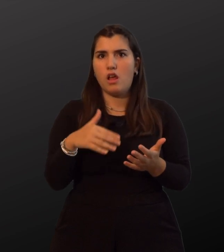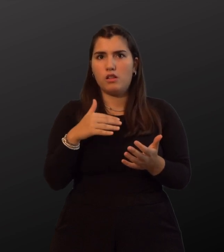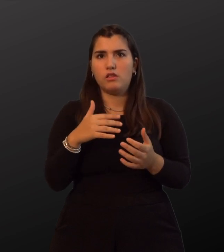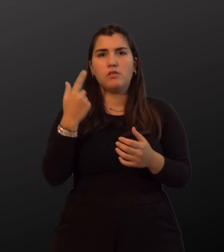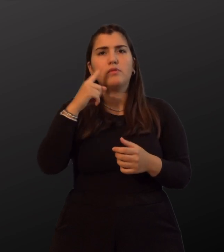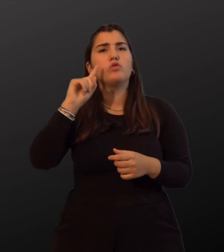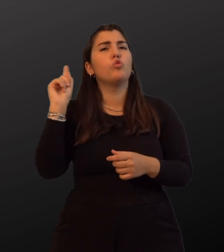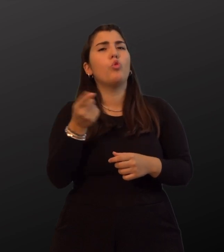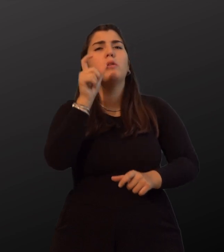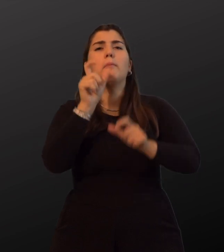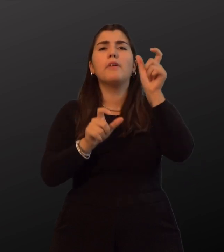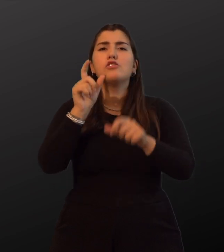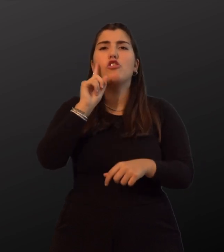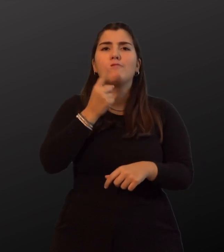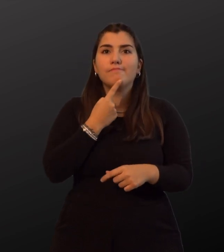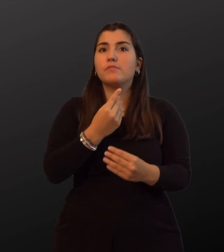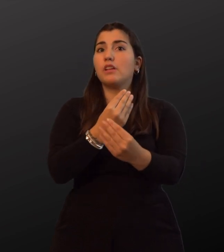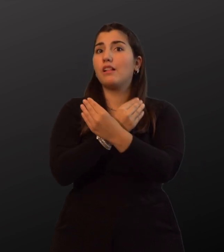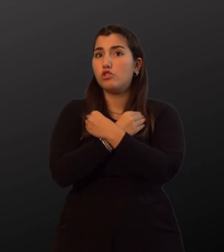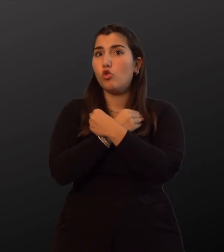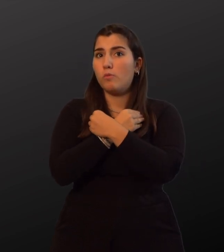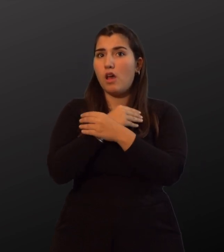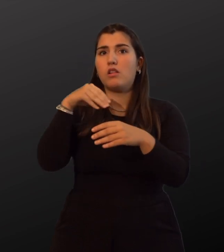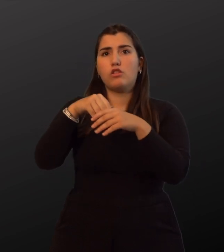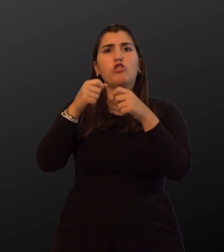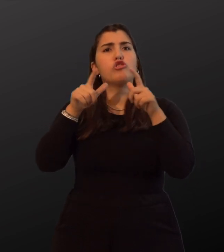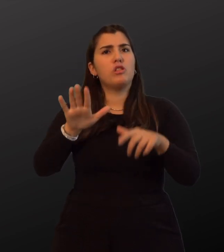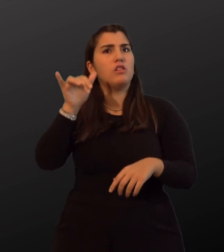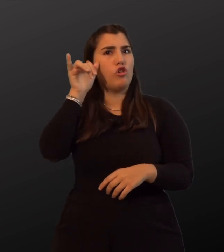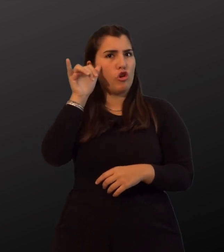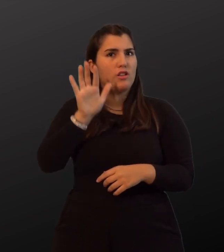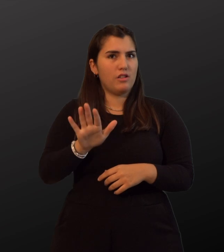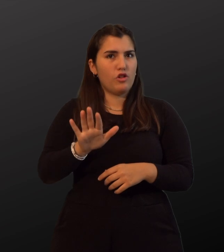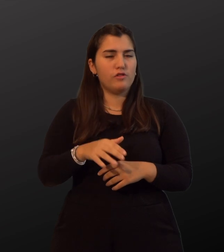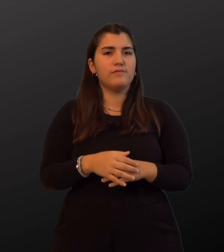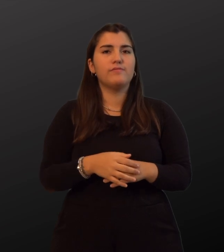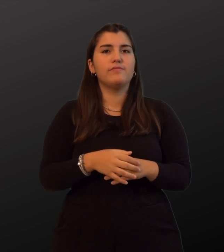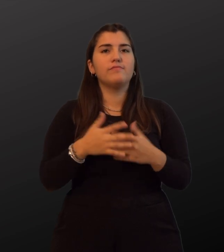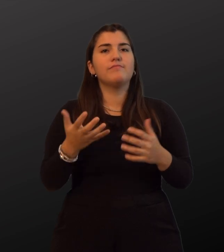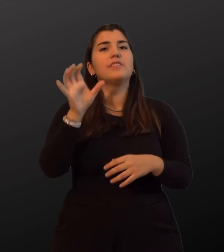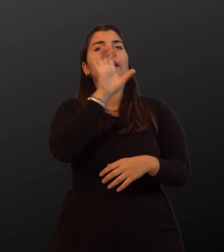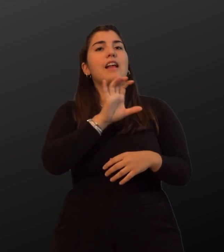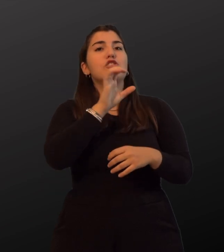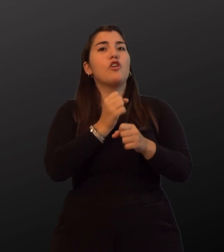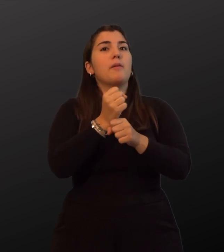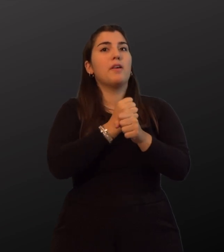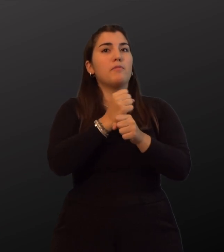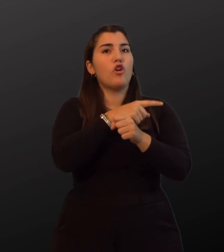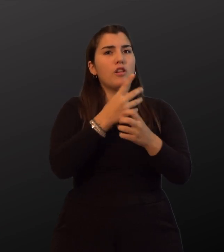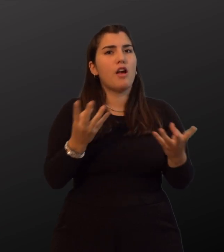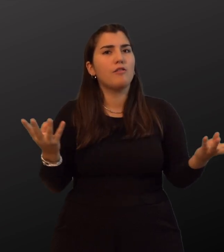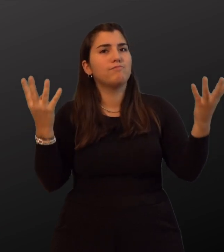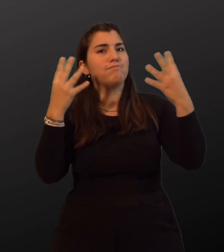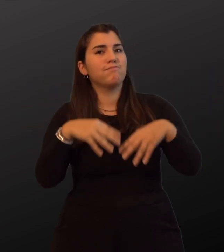Per tutte le persone sorde disoccupate della Città di Torino la Regione Piemonte organizza